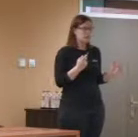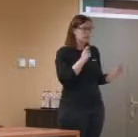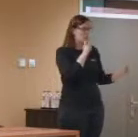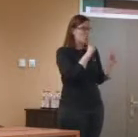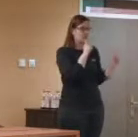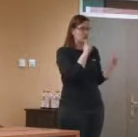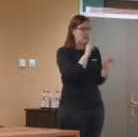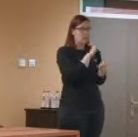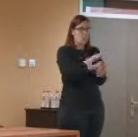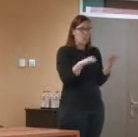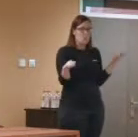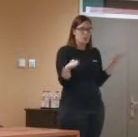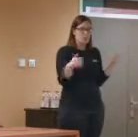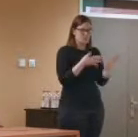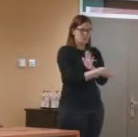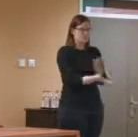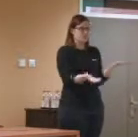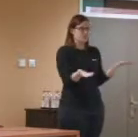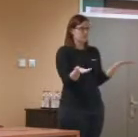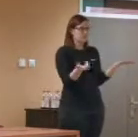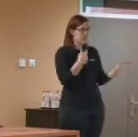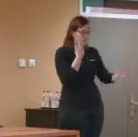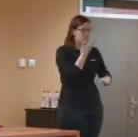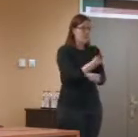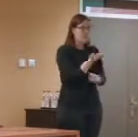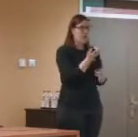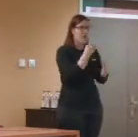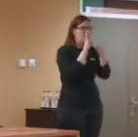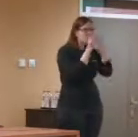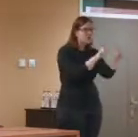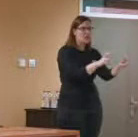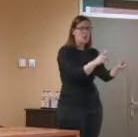que hay un déficit muy importante de gente en los medios de comunicación a la hora de cubrir